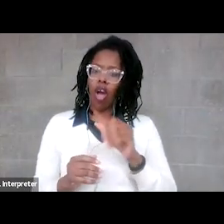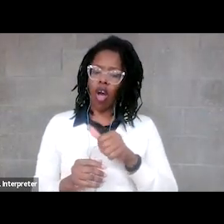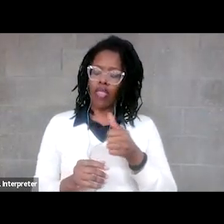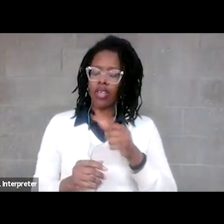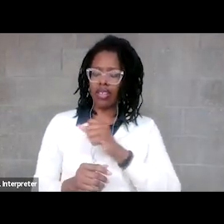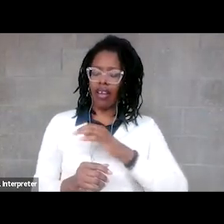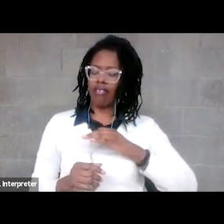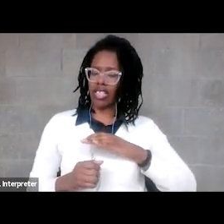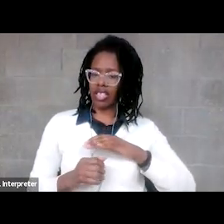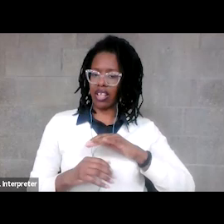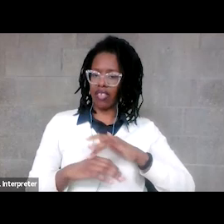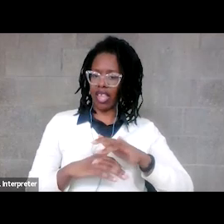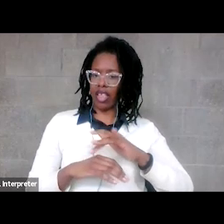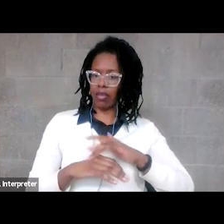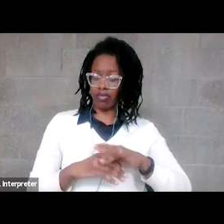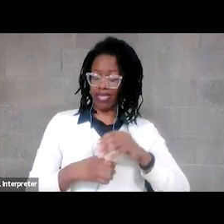Dentro de las regiones, hay oficinas de área